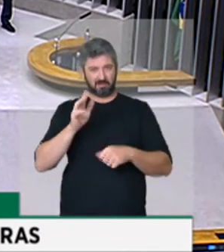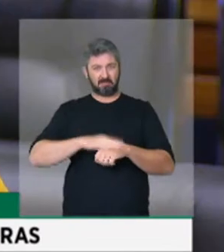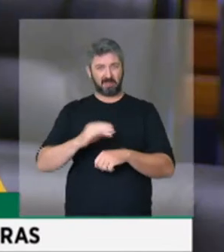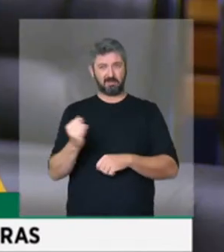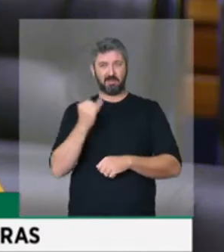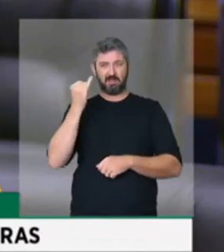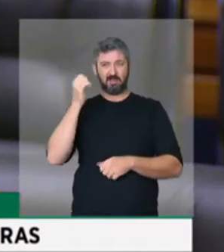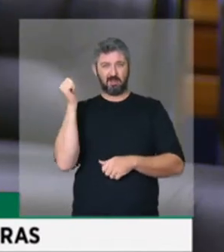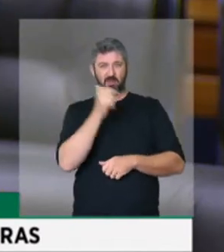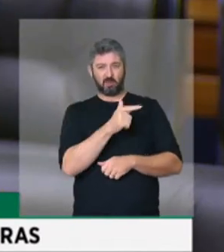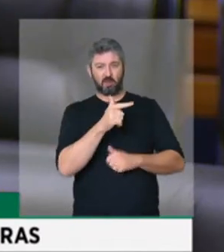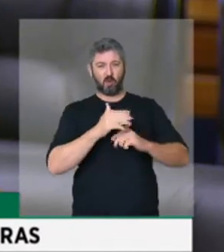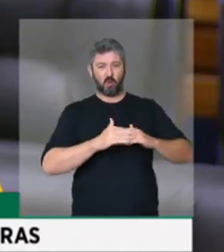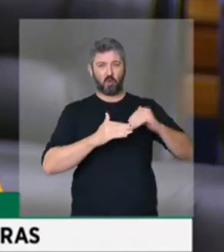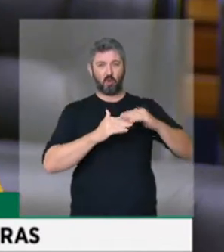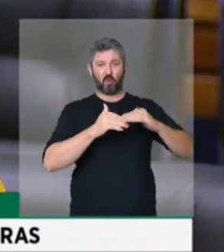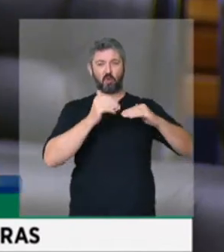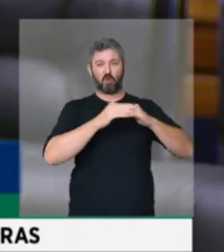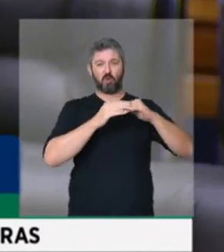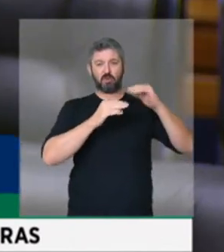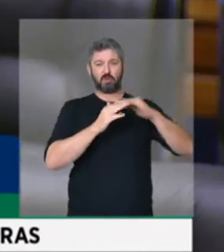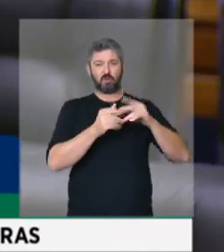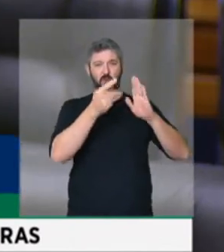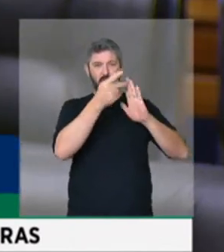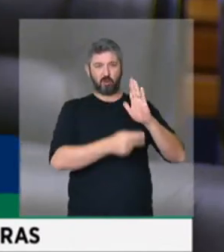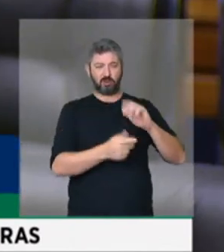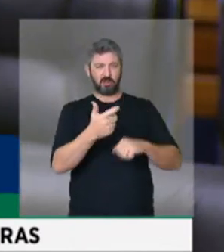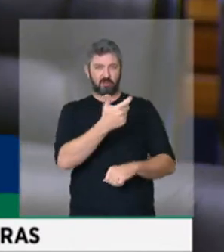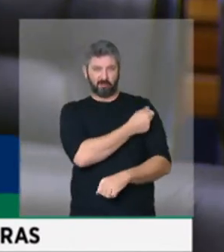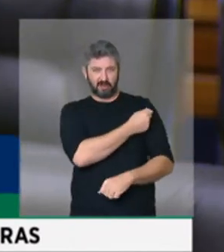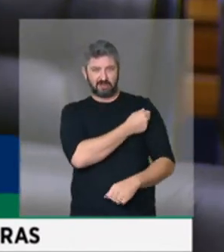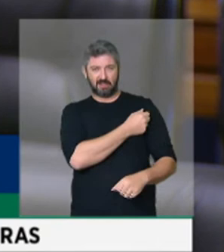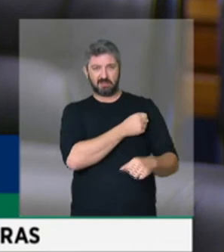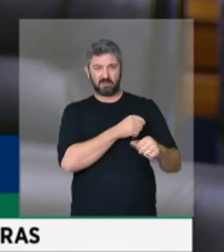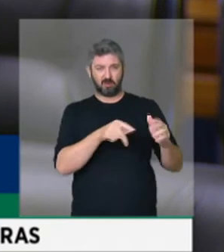PRESIDENTE, PRIVATIZAR A EMPRESA MAIS IMPORTANTE DE DISTRIBUIÇÃO DE ENERGIA DO